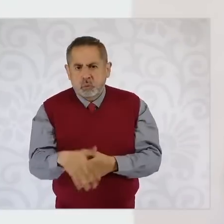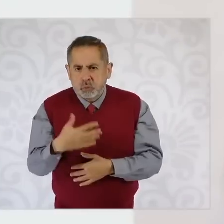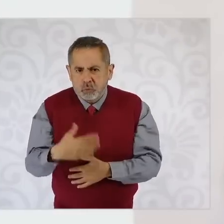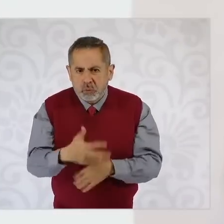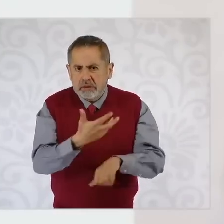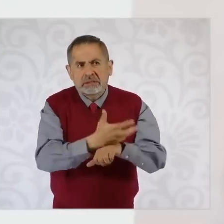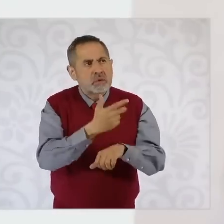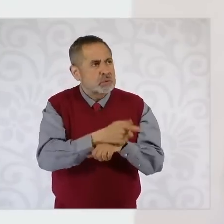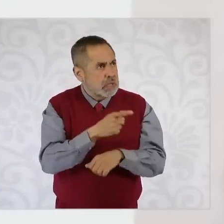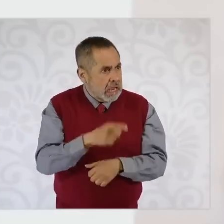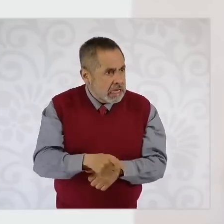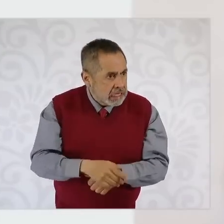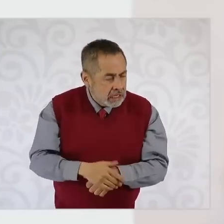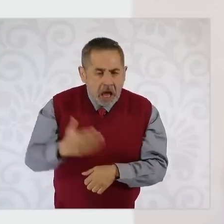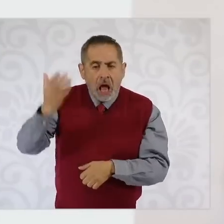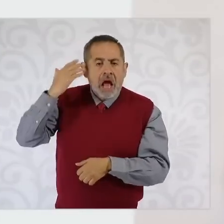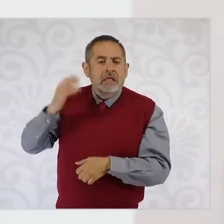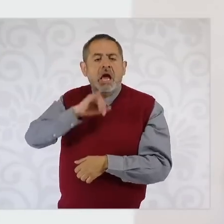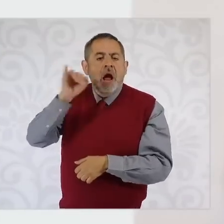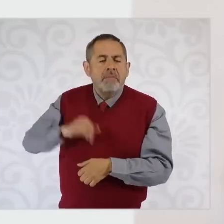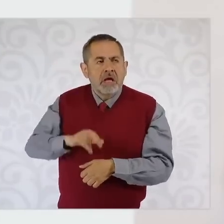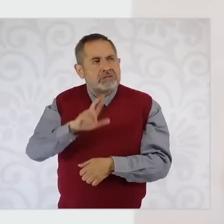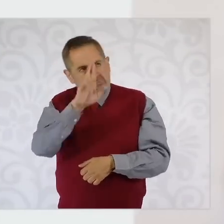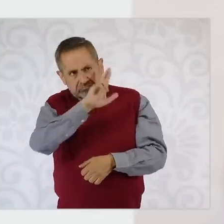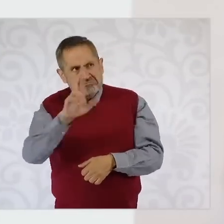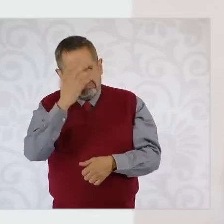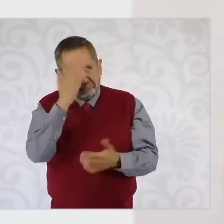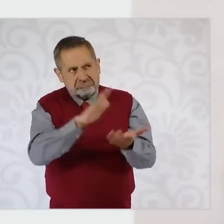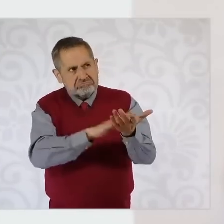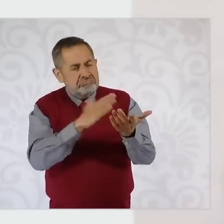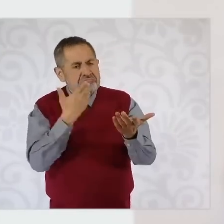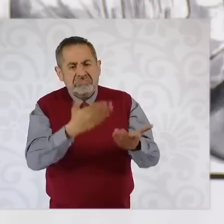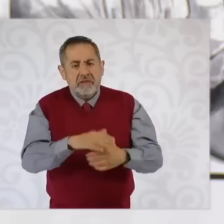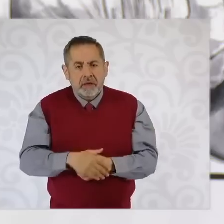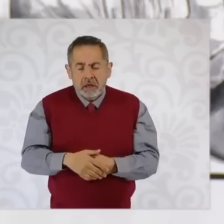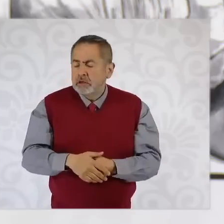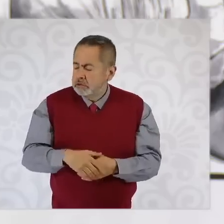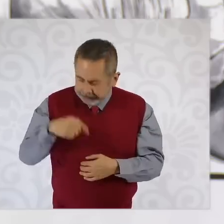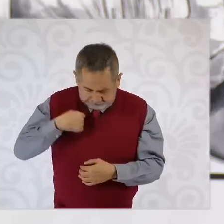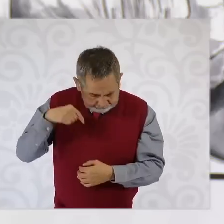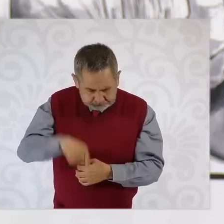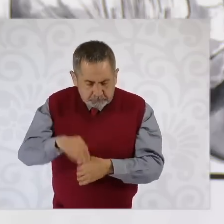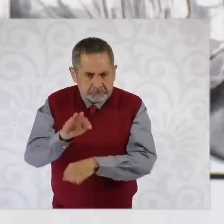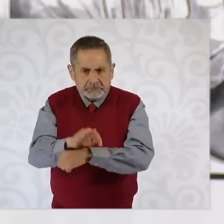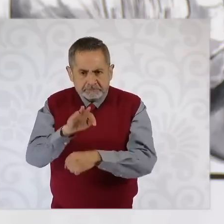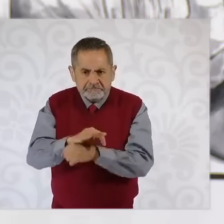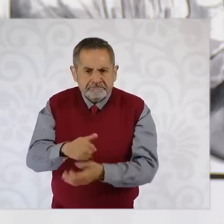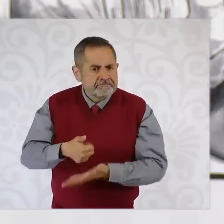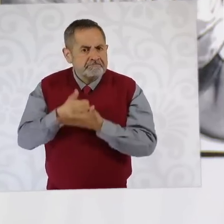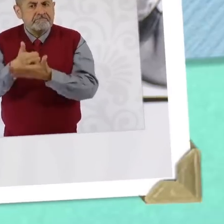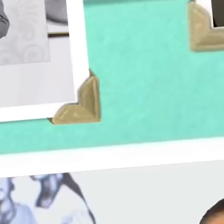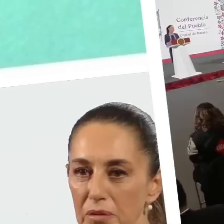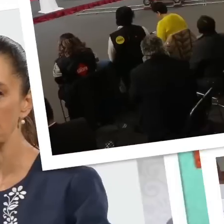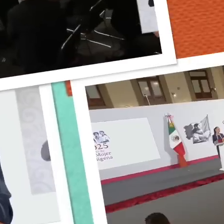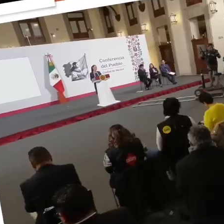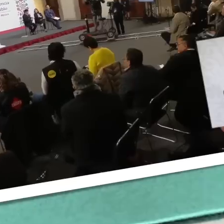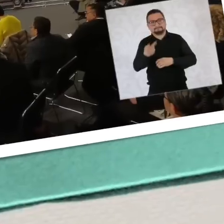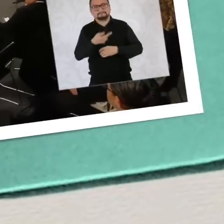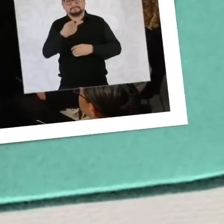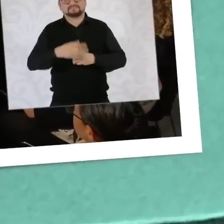México la presidenta Claudia Shan da a conocer otros datos duros veamos nosotros estuvimos en